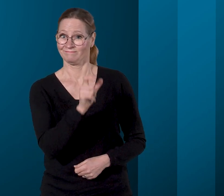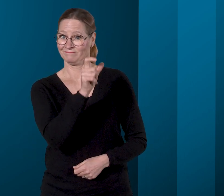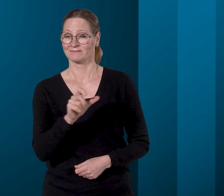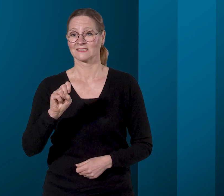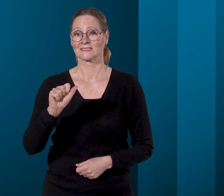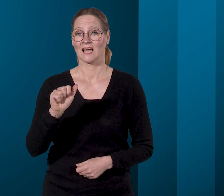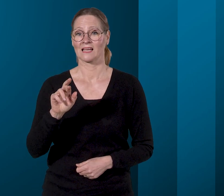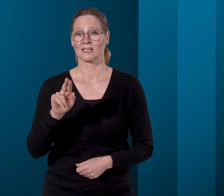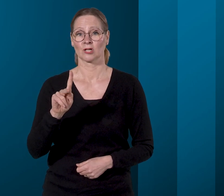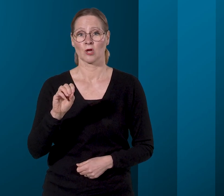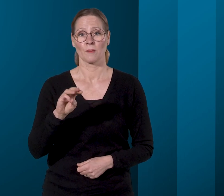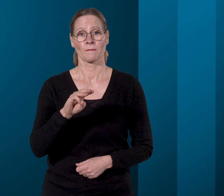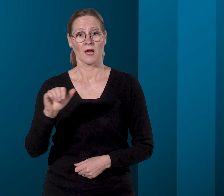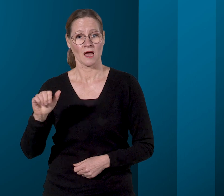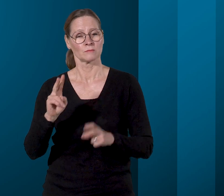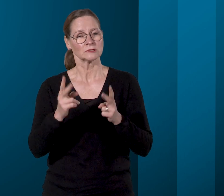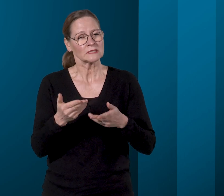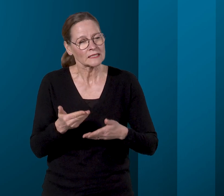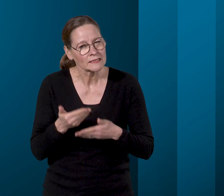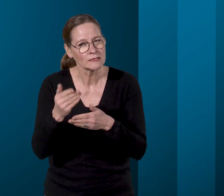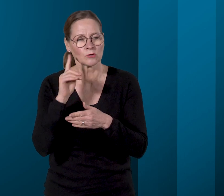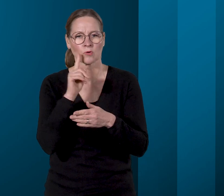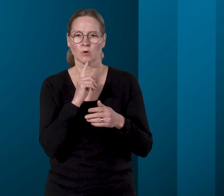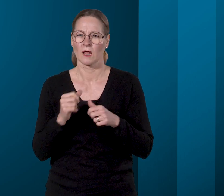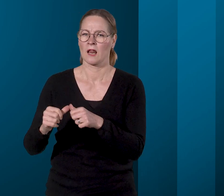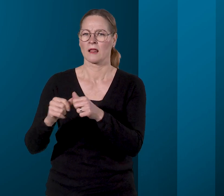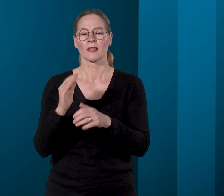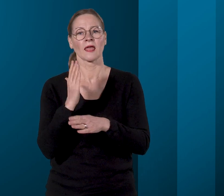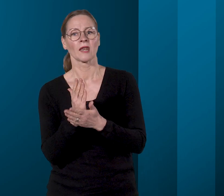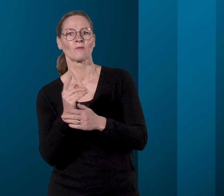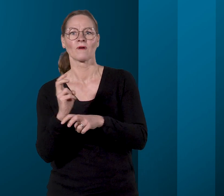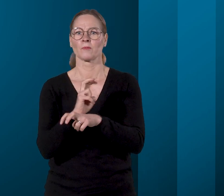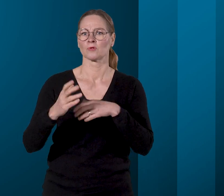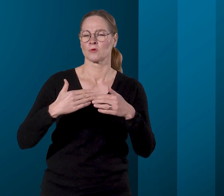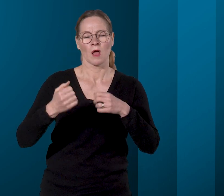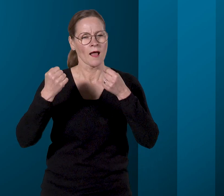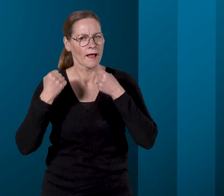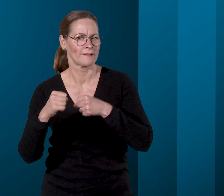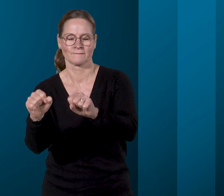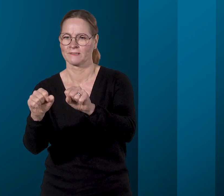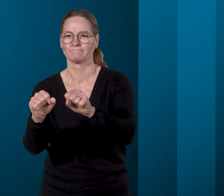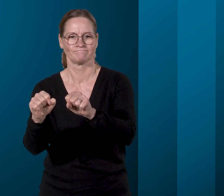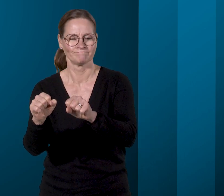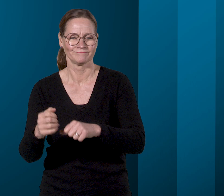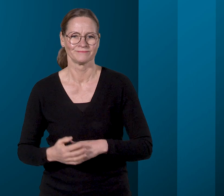Sarkomaa kiitti myös Kuurojen Liittoa aktiivisesta edunvalvontatyöstä.